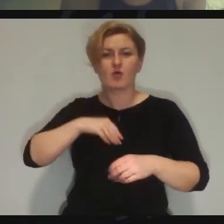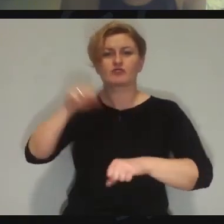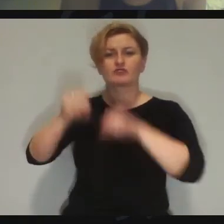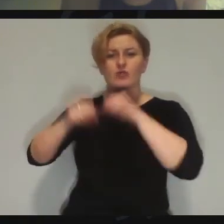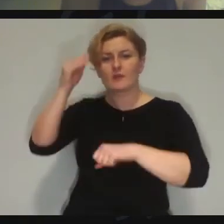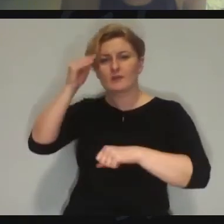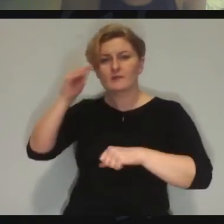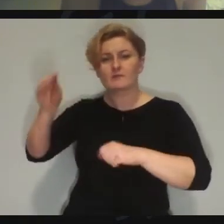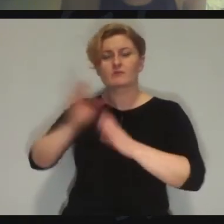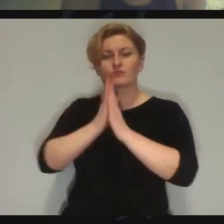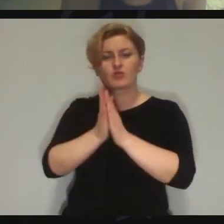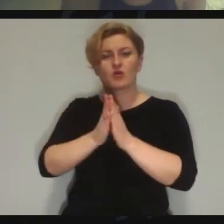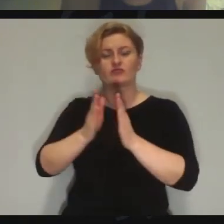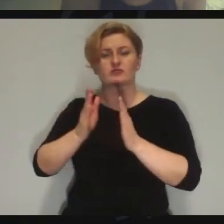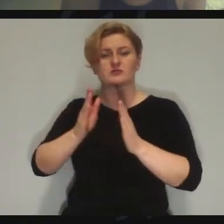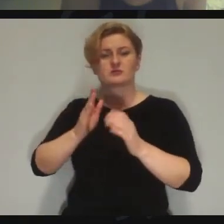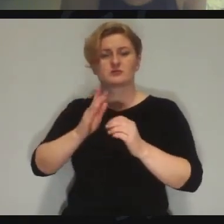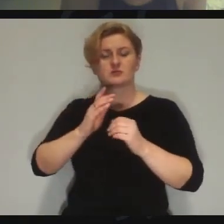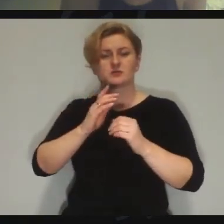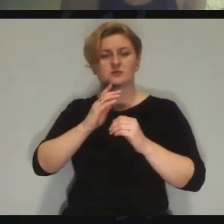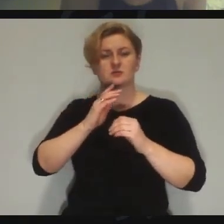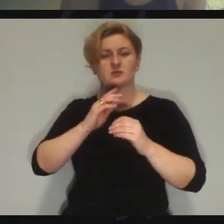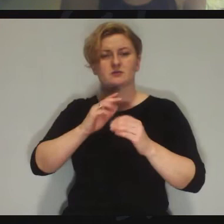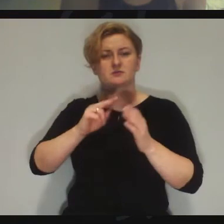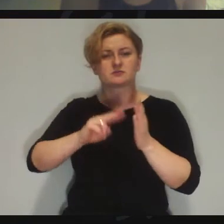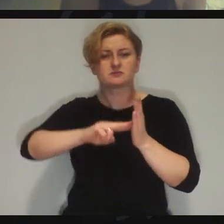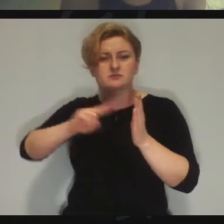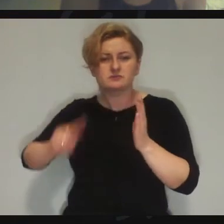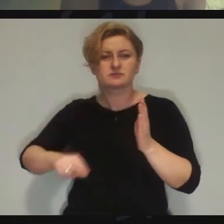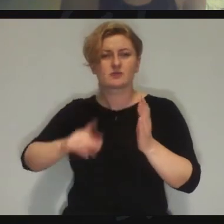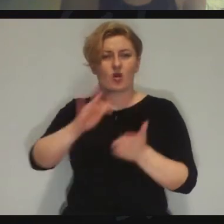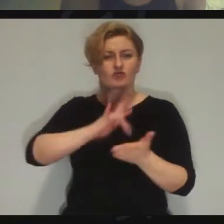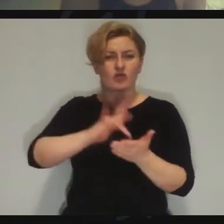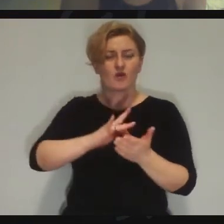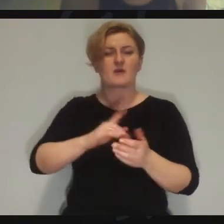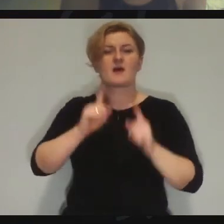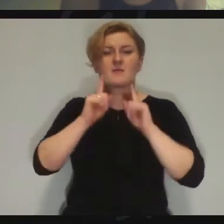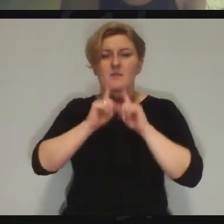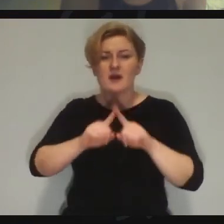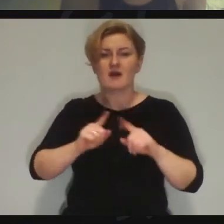Rzeczywiście, często jest tak, że oni naprawdę się resocjalizują m.in przez cyrk.